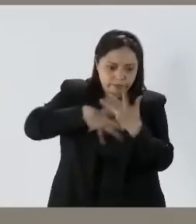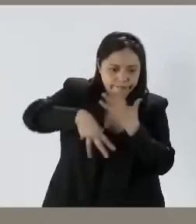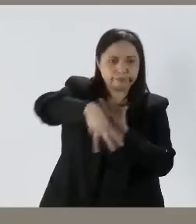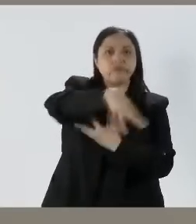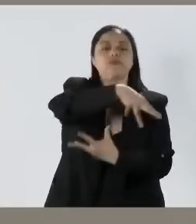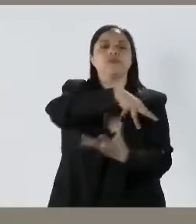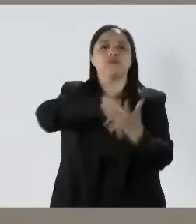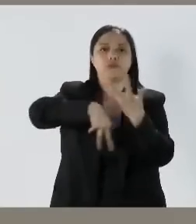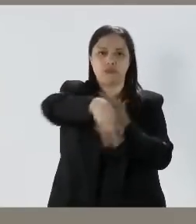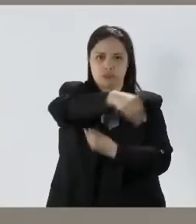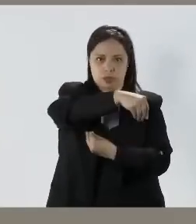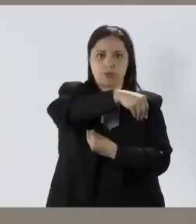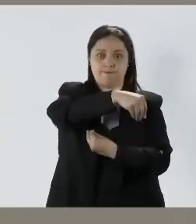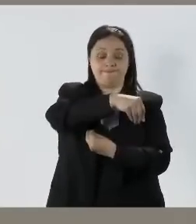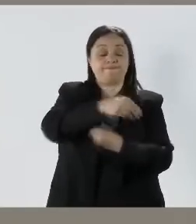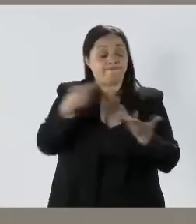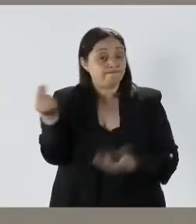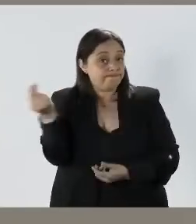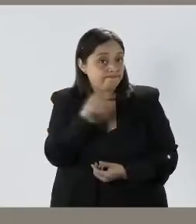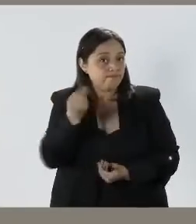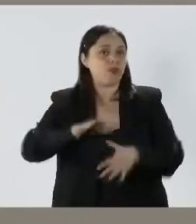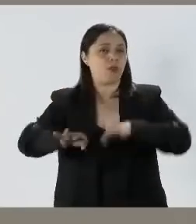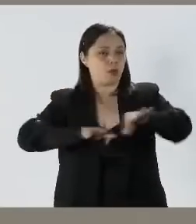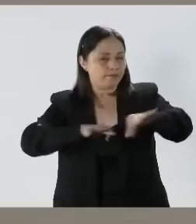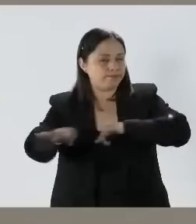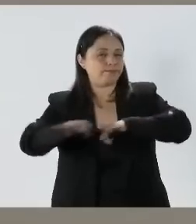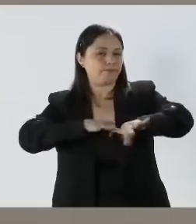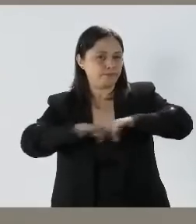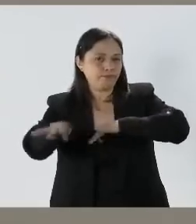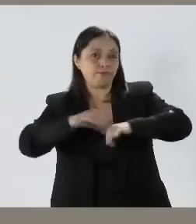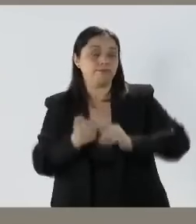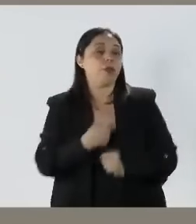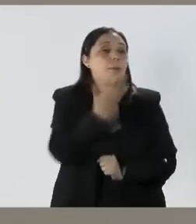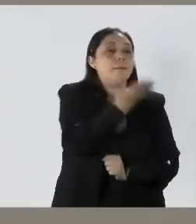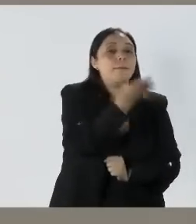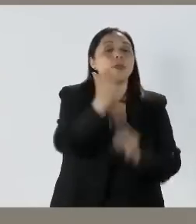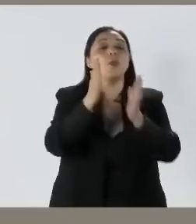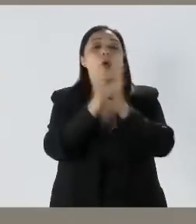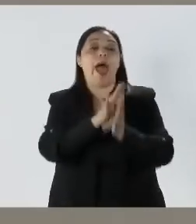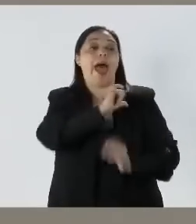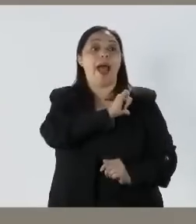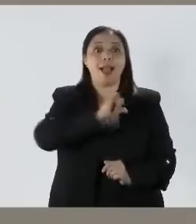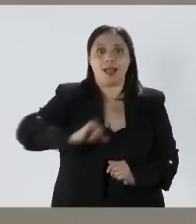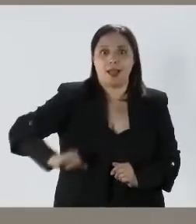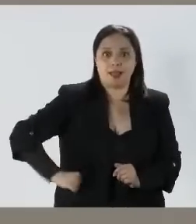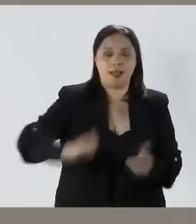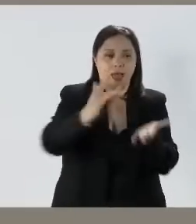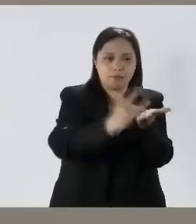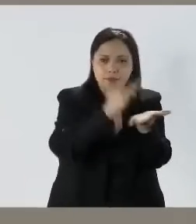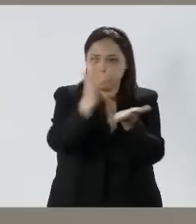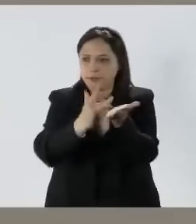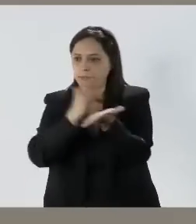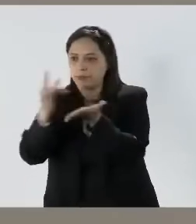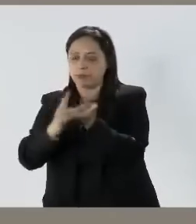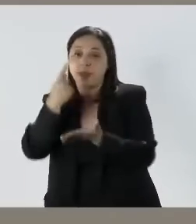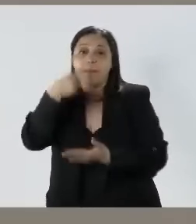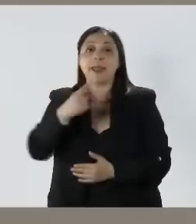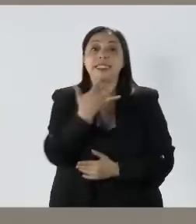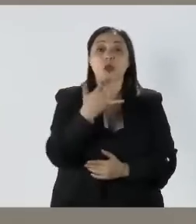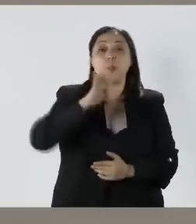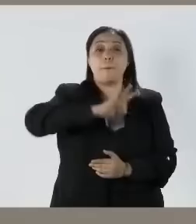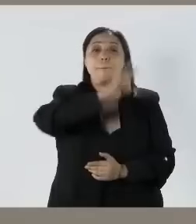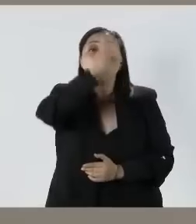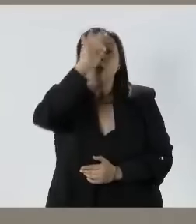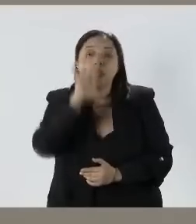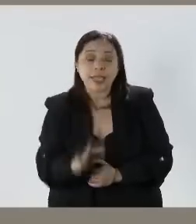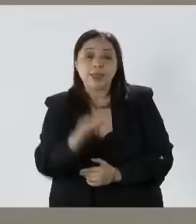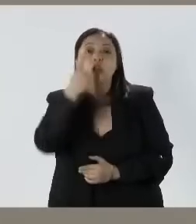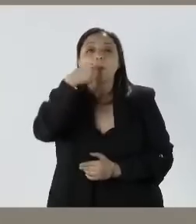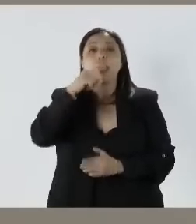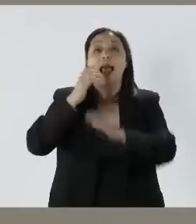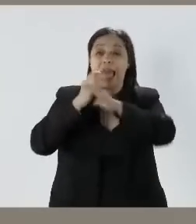reitero aquí el apoyo a las alcaldías para renovar el 50% del parque vehicular de los camiones de